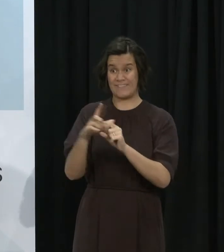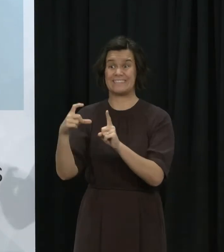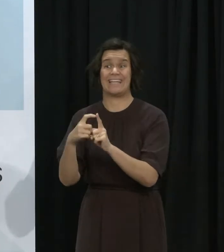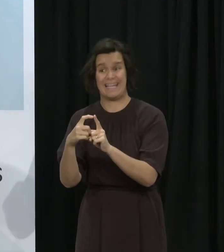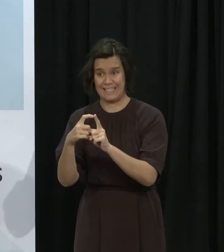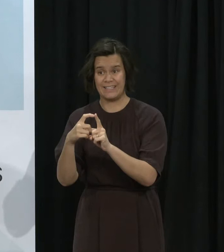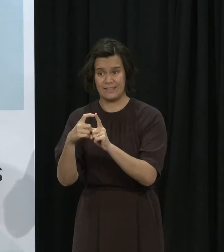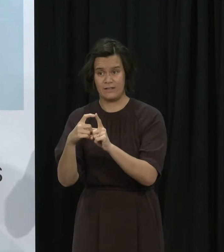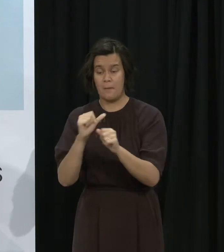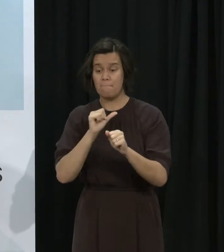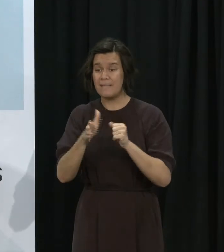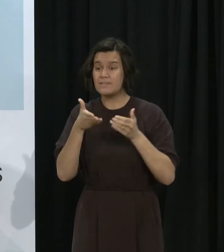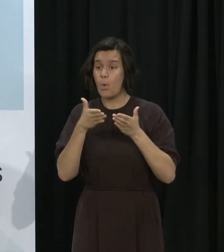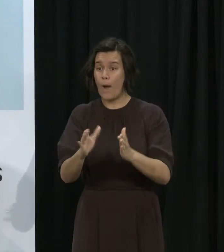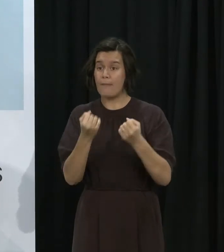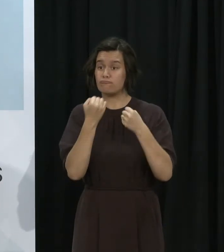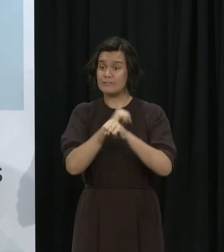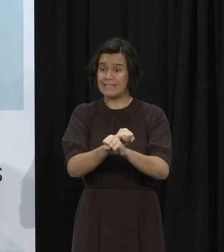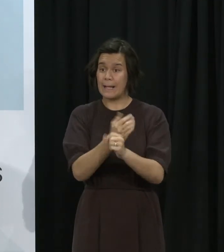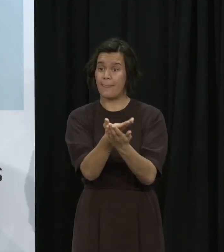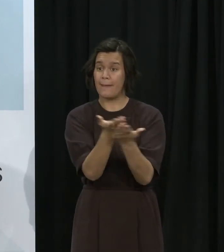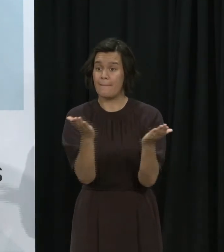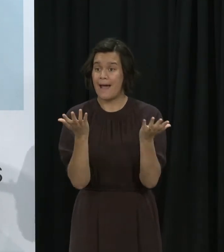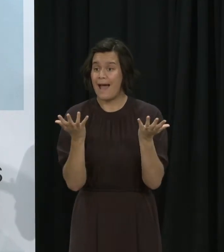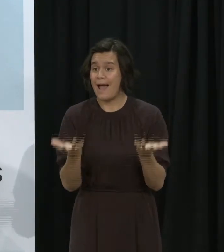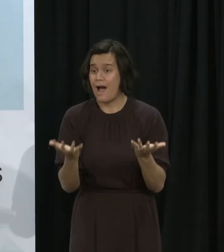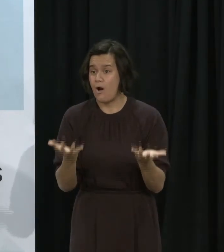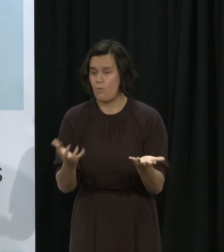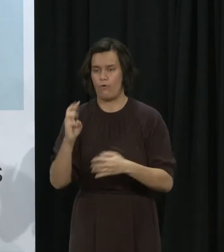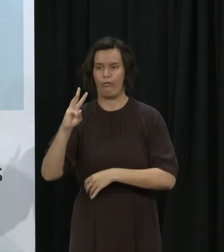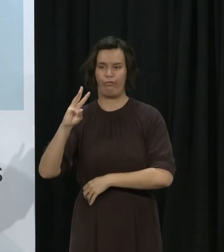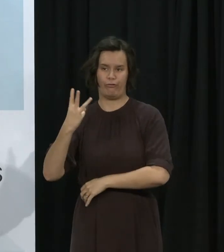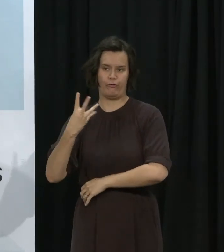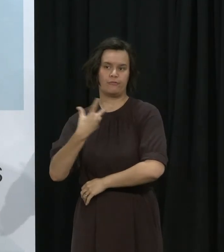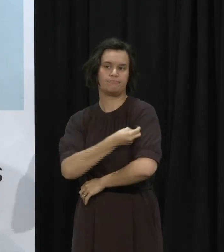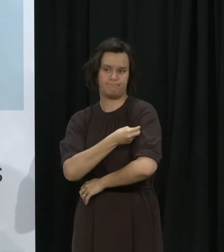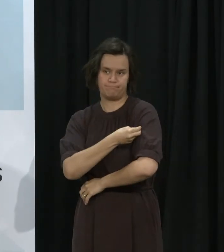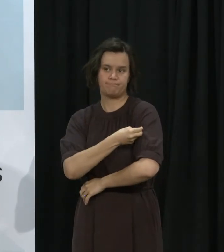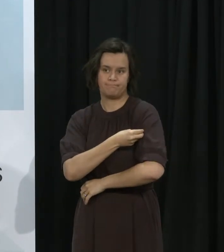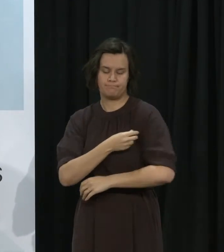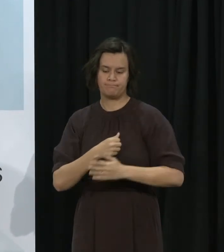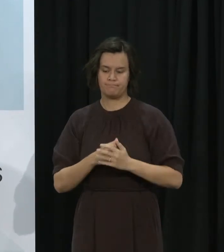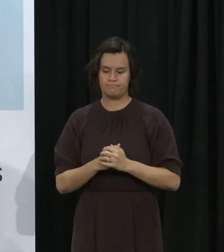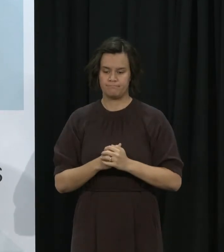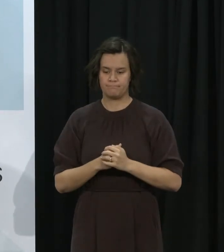to tatou Maori Ko te taupori he nui te wahanga o nga keehi i